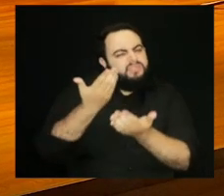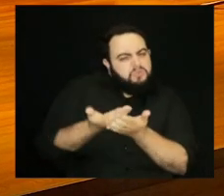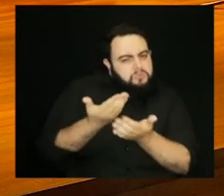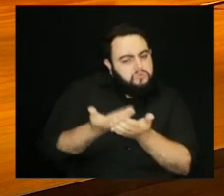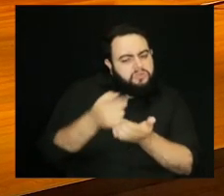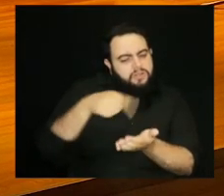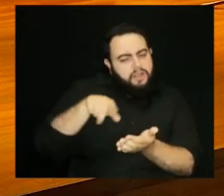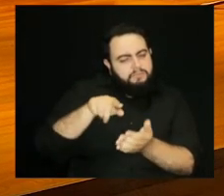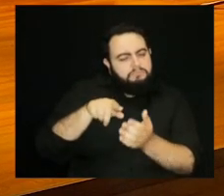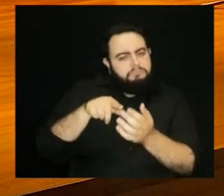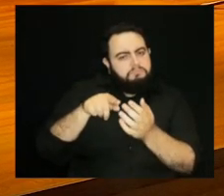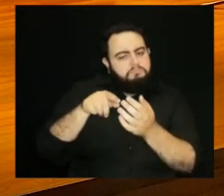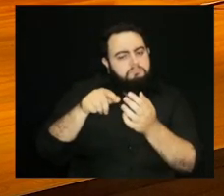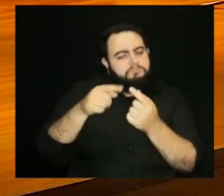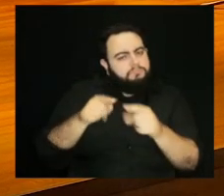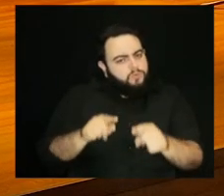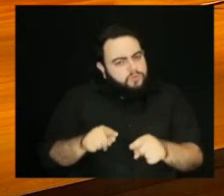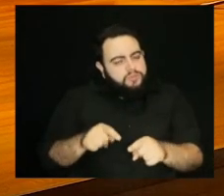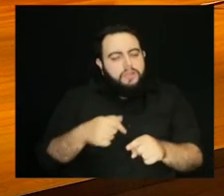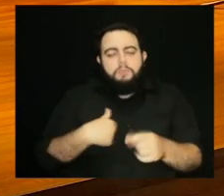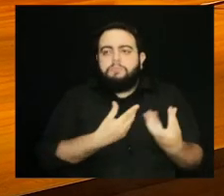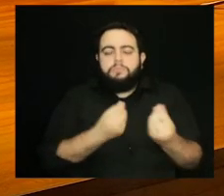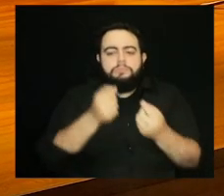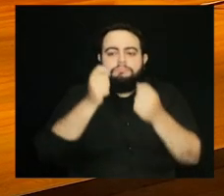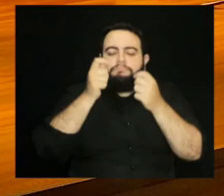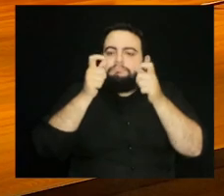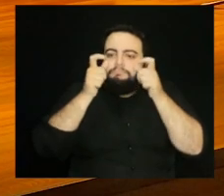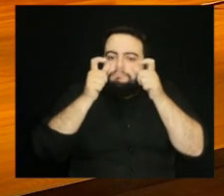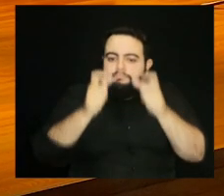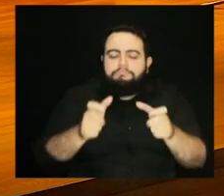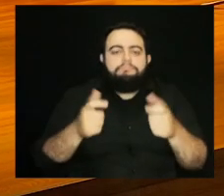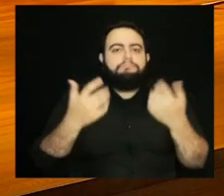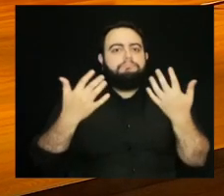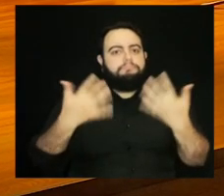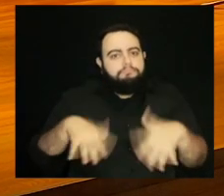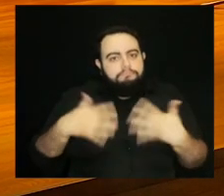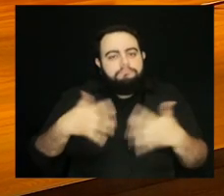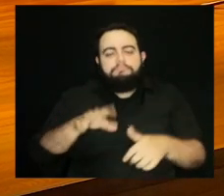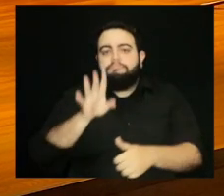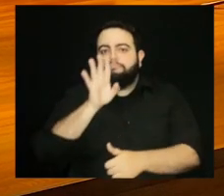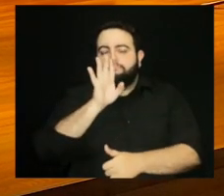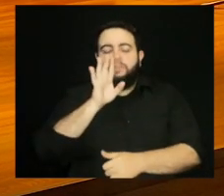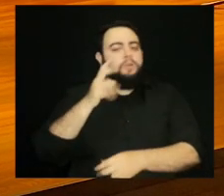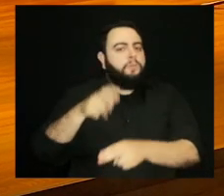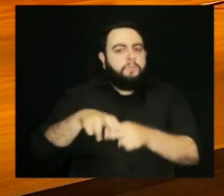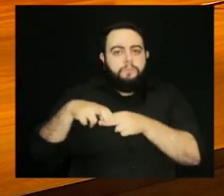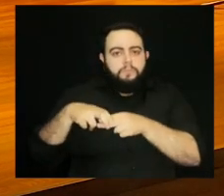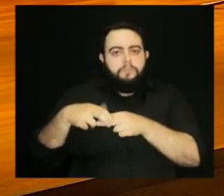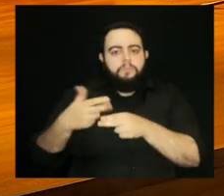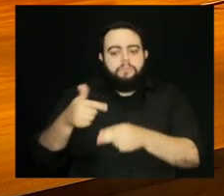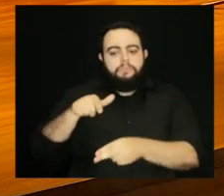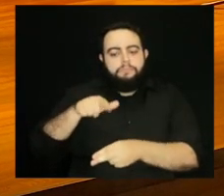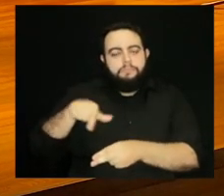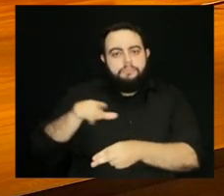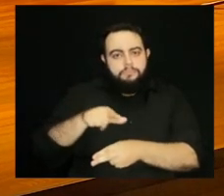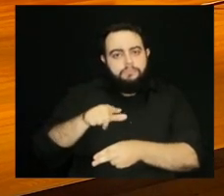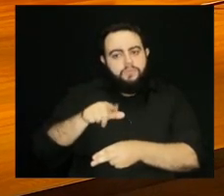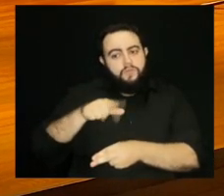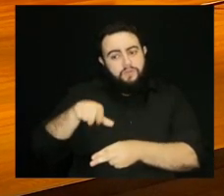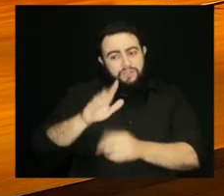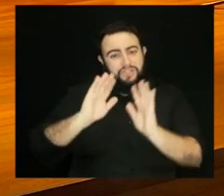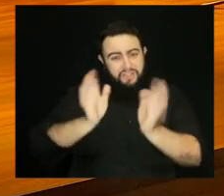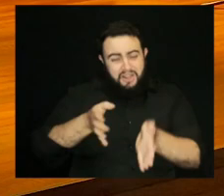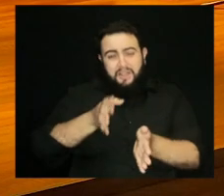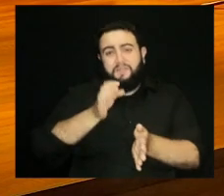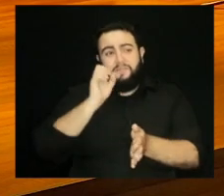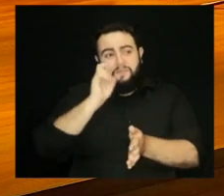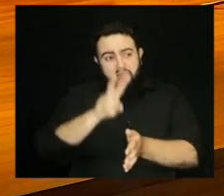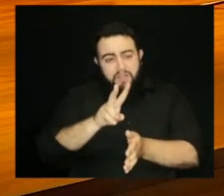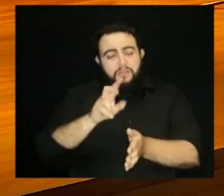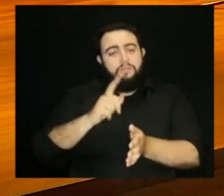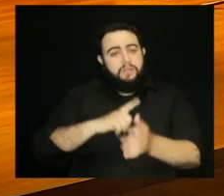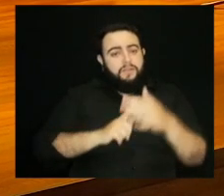tal eu comecei a ficar muito impressionado porque vocês já viram certamente no brick